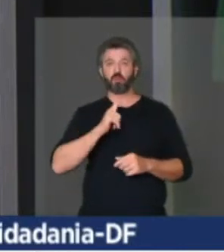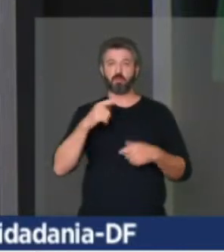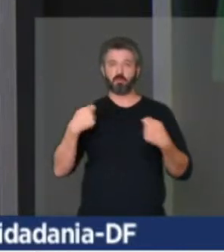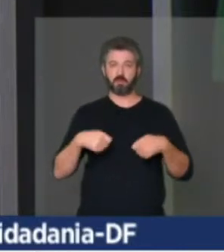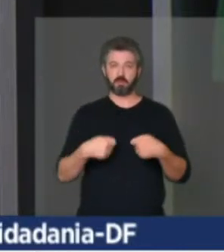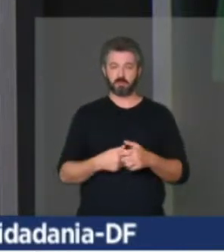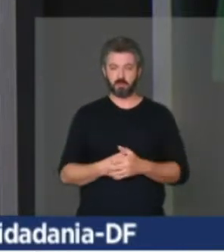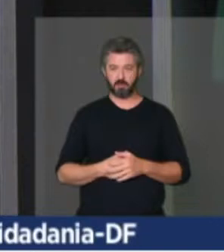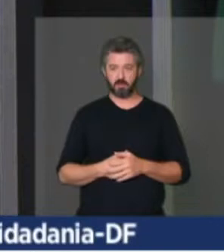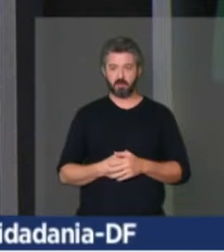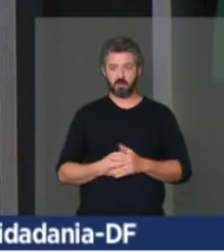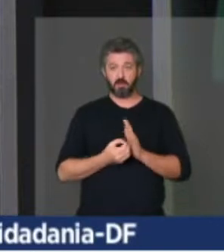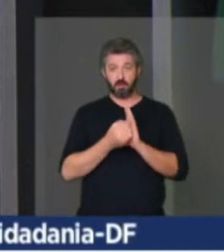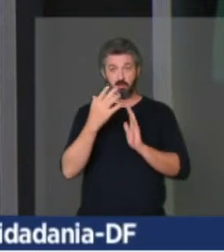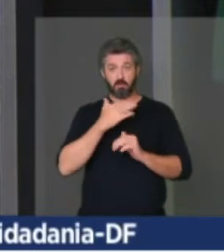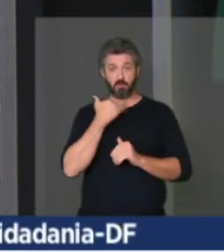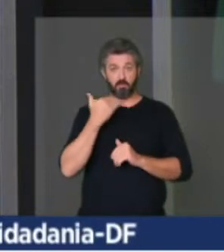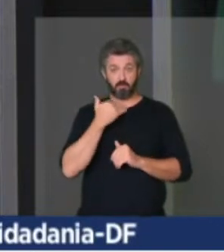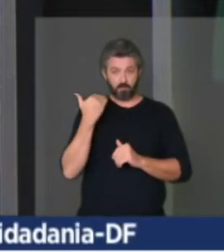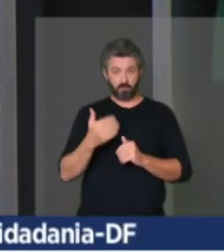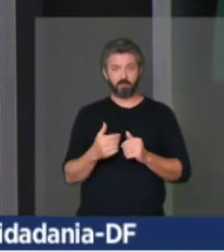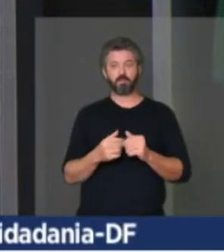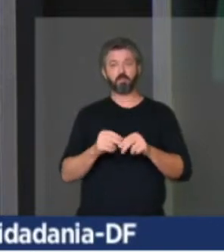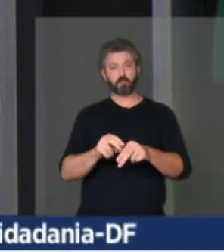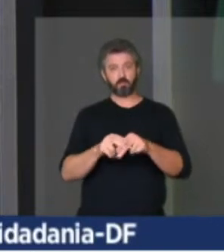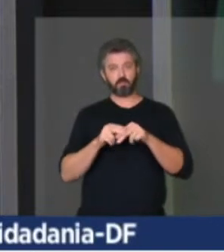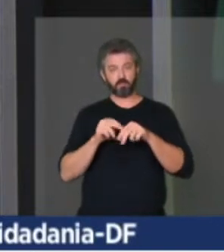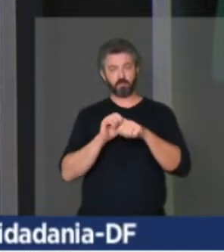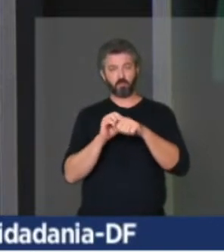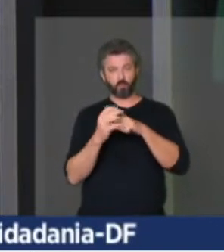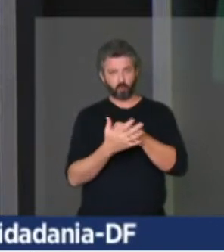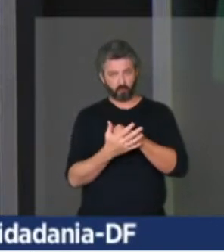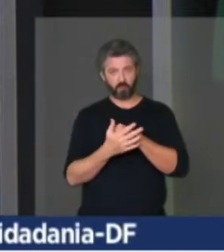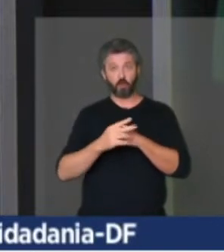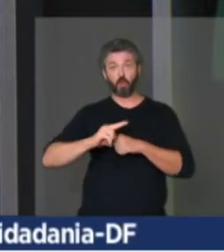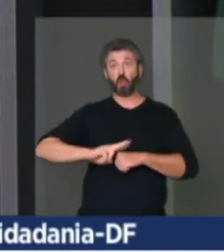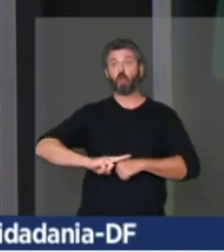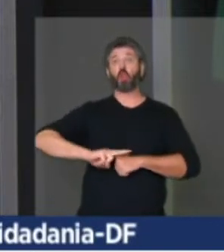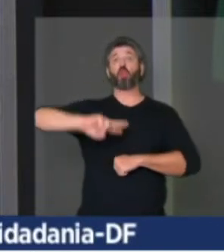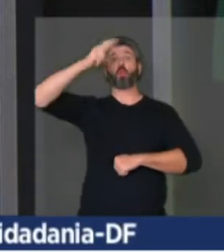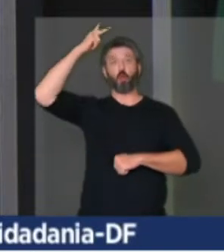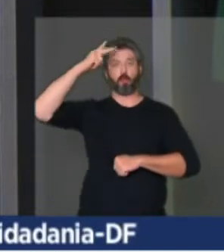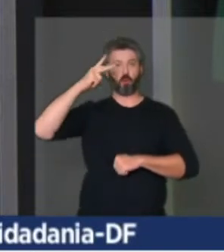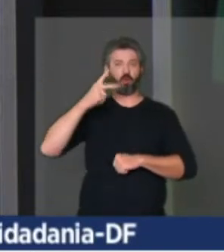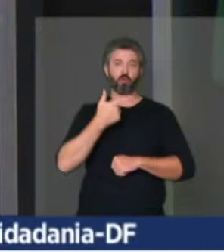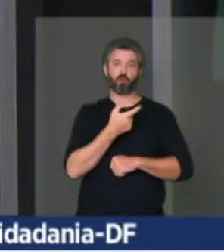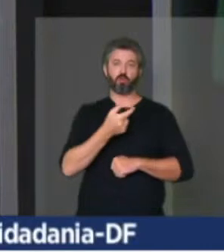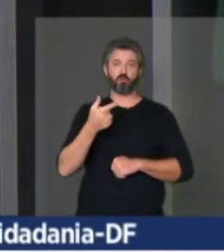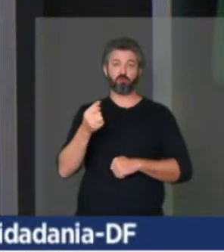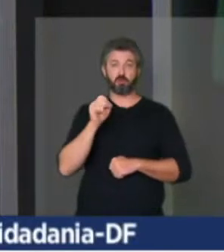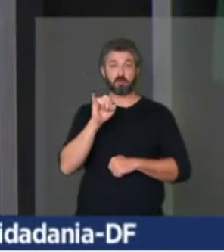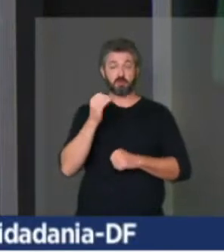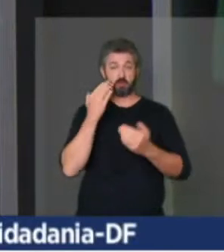COVID-19, MAIS QUE DOBROU EM 2021, QUANDO COMPARADO COM MÉDIA SEMANAL VERIFICADA EM 2020. SENDO QUE A QUANTIDADE DE MORTES NESSE GRUPO FICOU MUITO ACIMA DO REGISTRADO NA